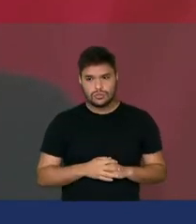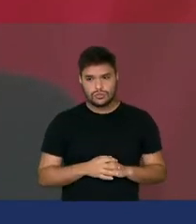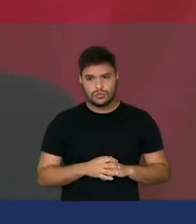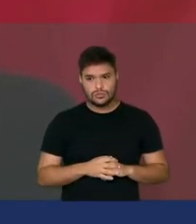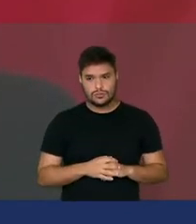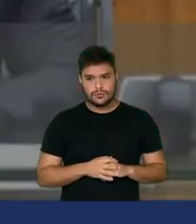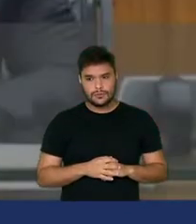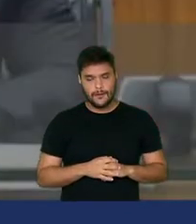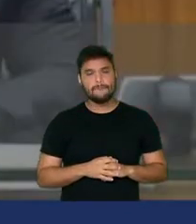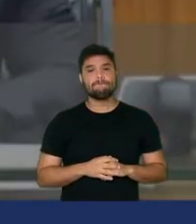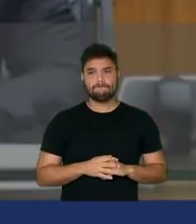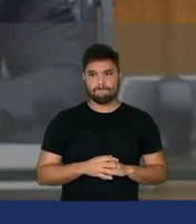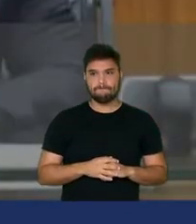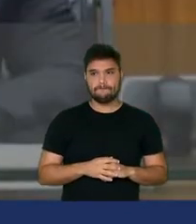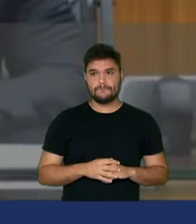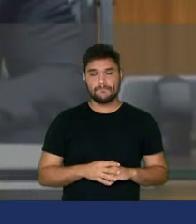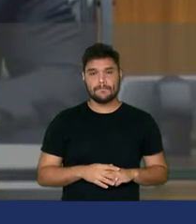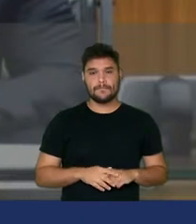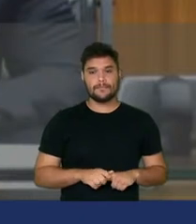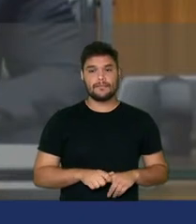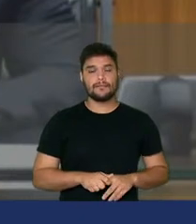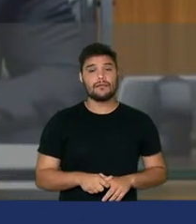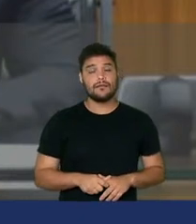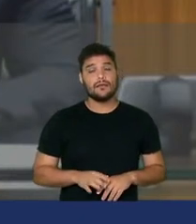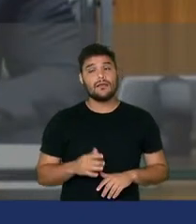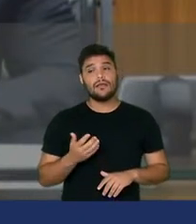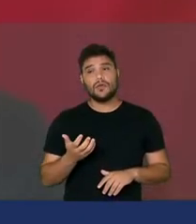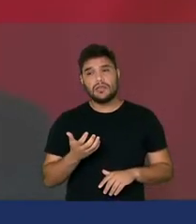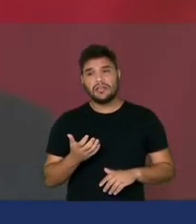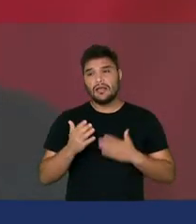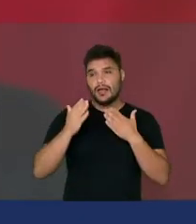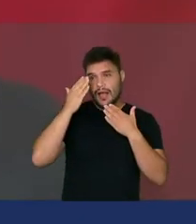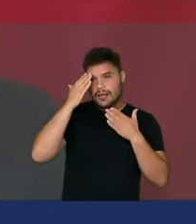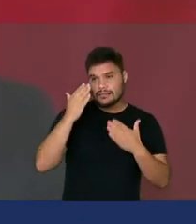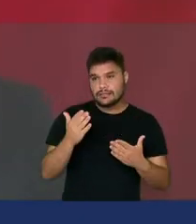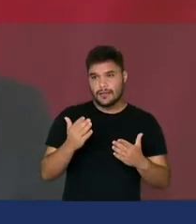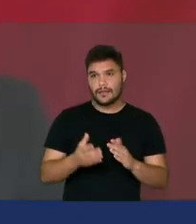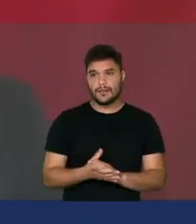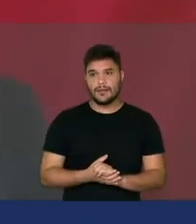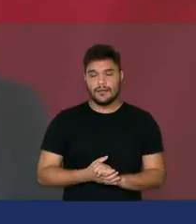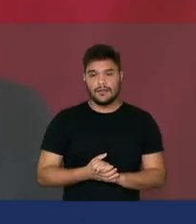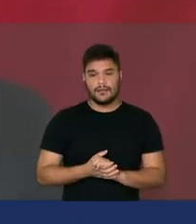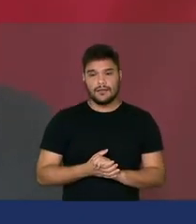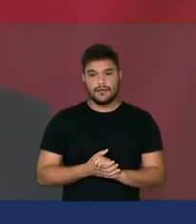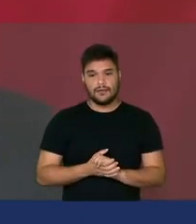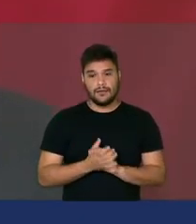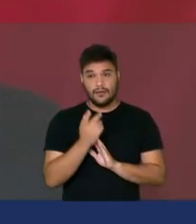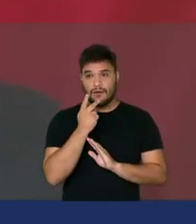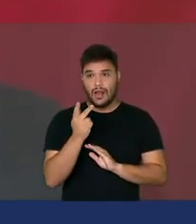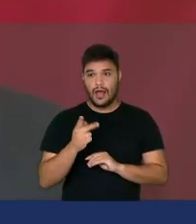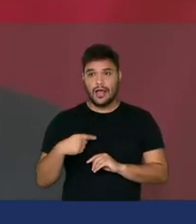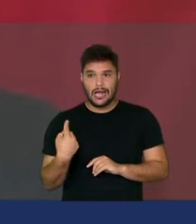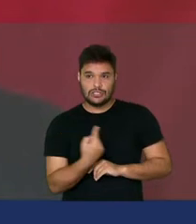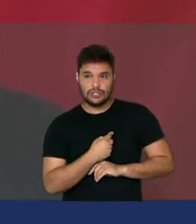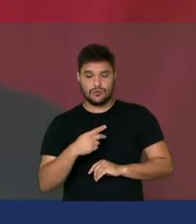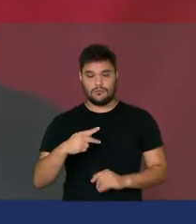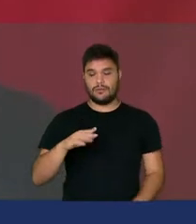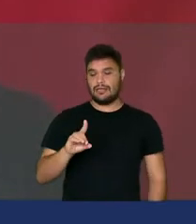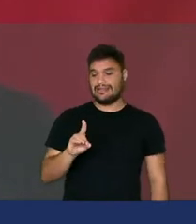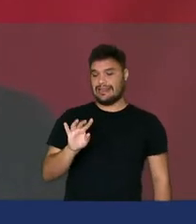BRASÍLIA, MAS EU TENHO QUE DESLOCAR A PORTO ALEGRE, VOSSA EXCELÊNCIA ME DÁ UM MINUTO? [PRESIDENTE]: UM MINUTO, DEPUTADO.